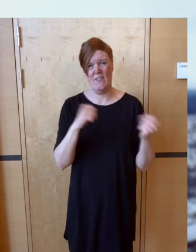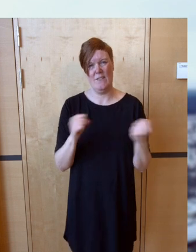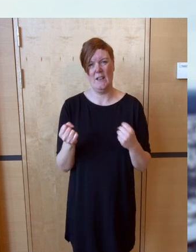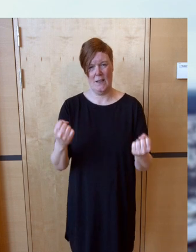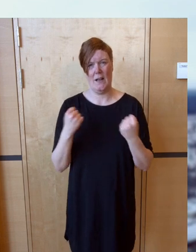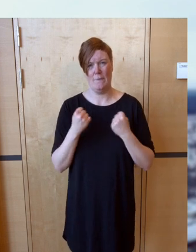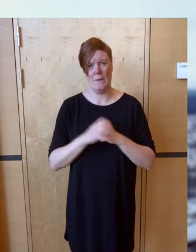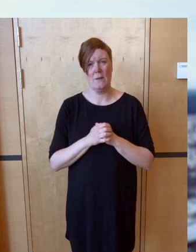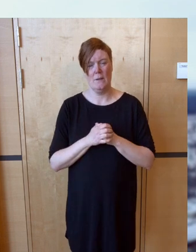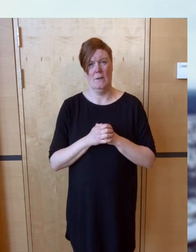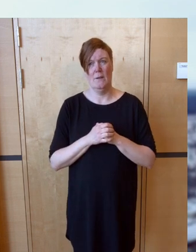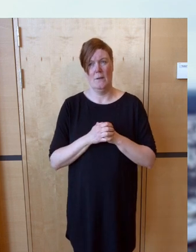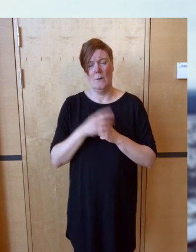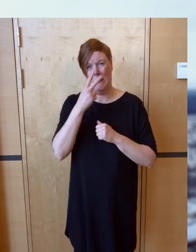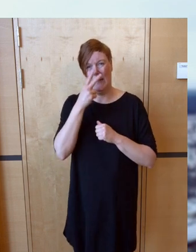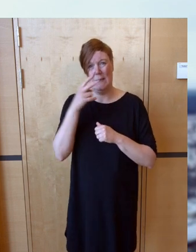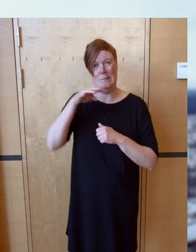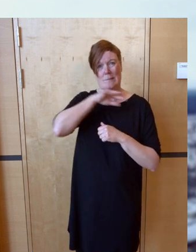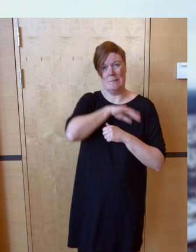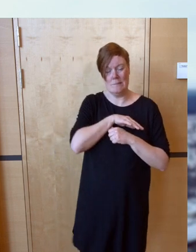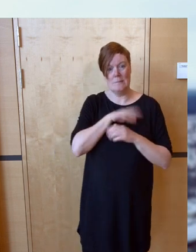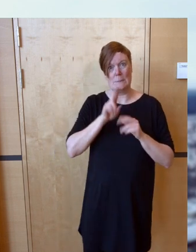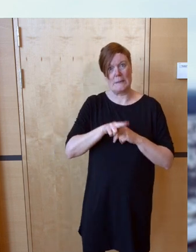Som har Som också Påverkar det här